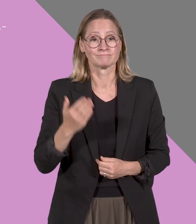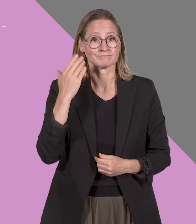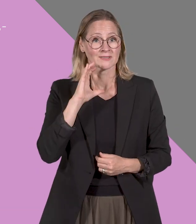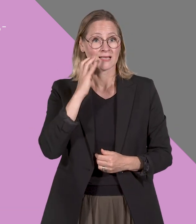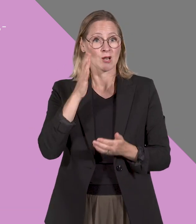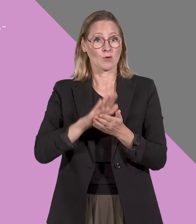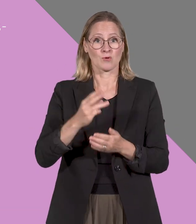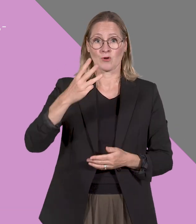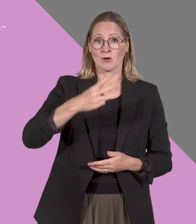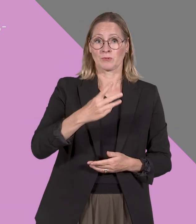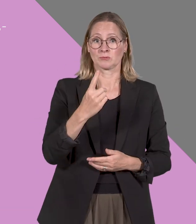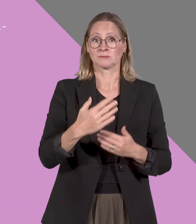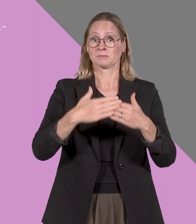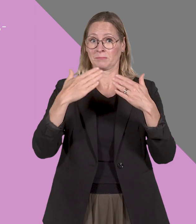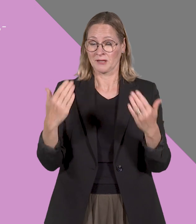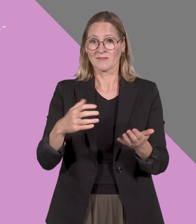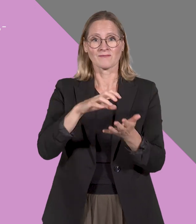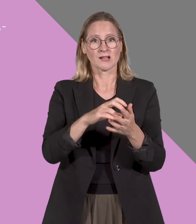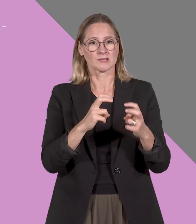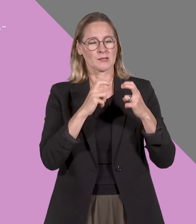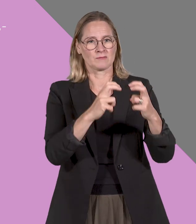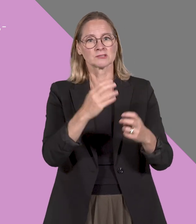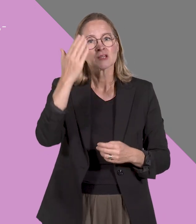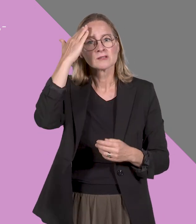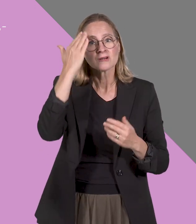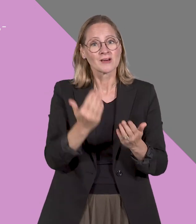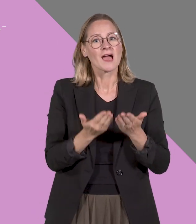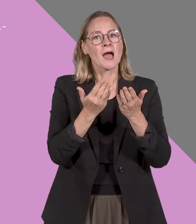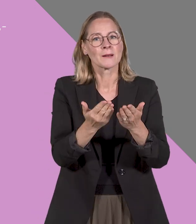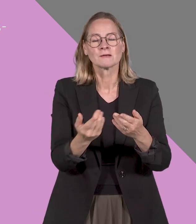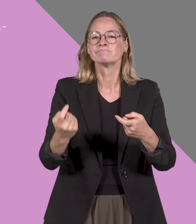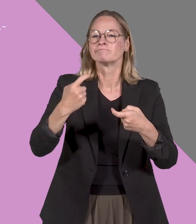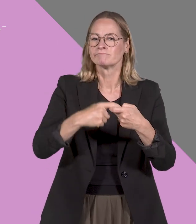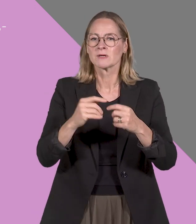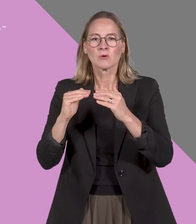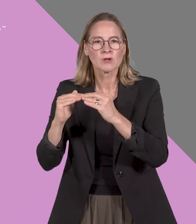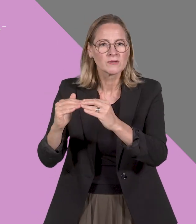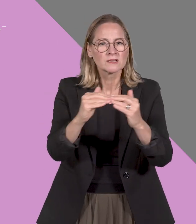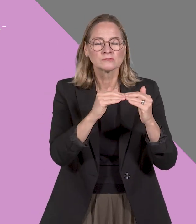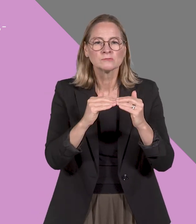Valtioneuvosto julkisti 31.8. tiedonannon yhdenvertaisuuden, -